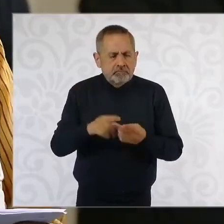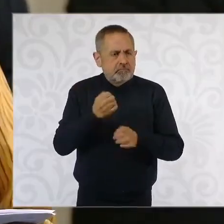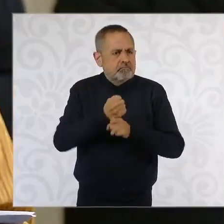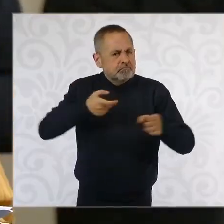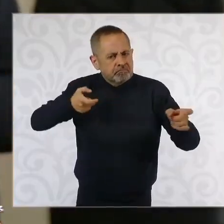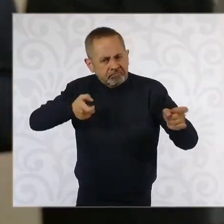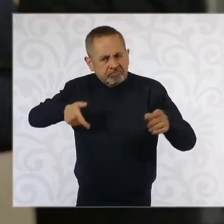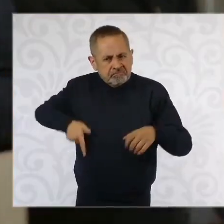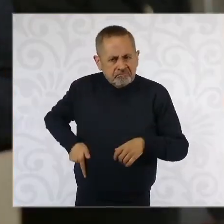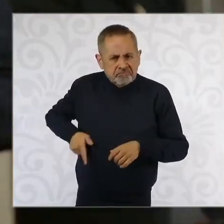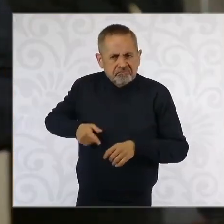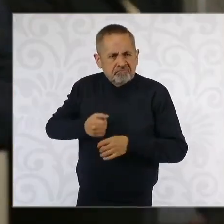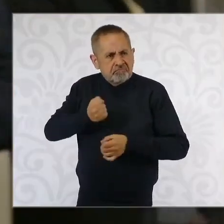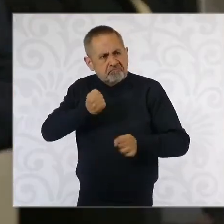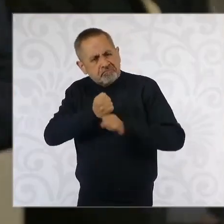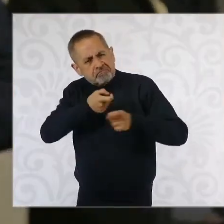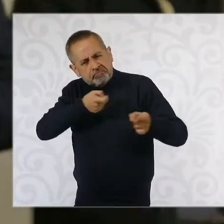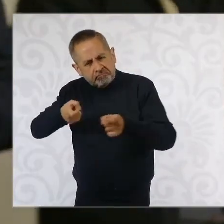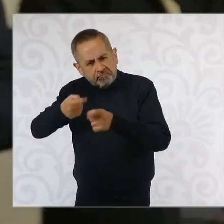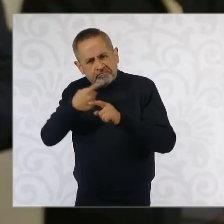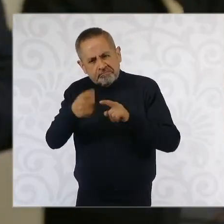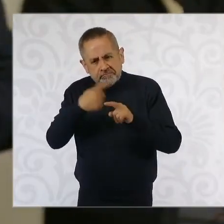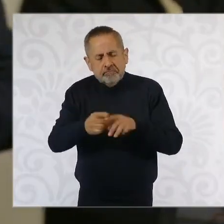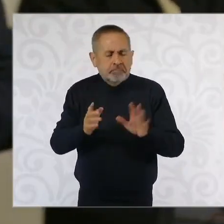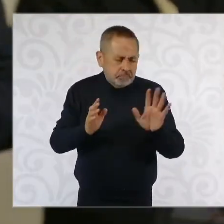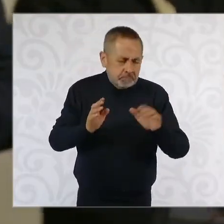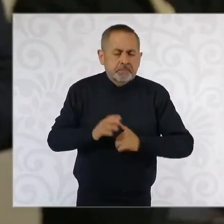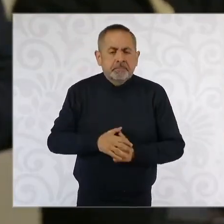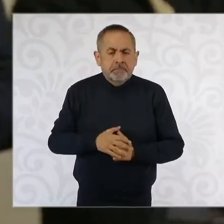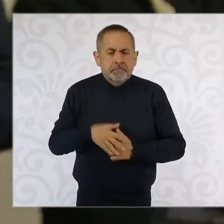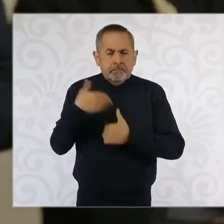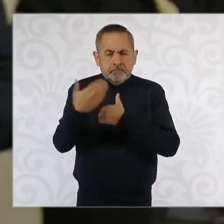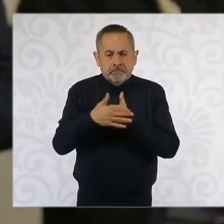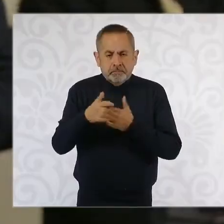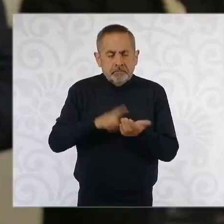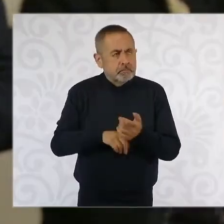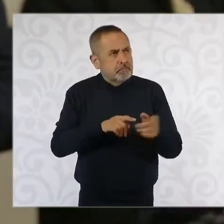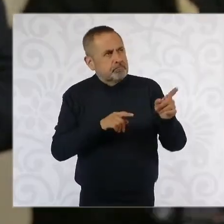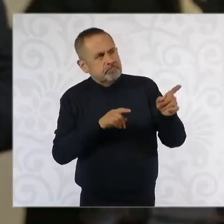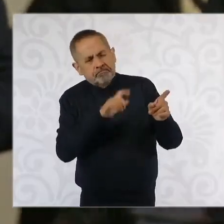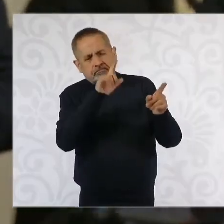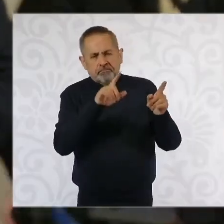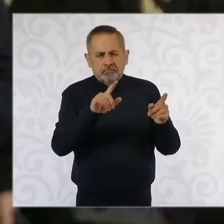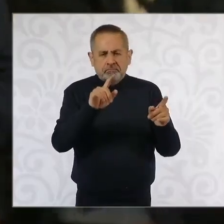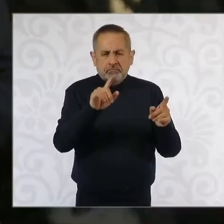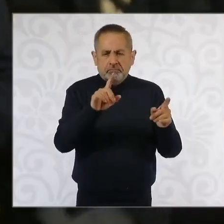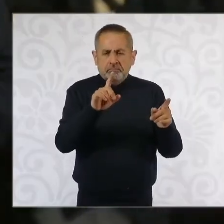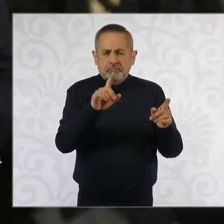se reúna de inmediato con el Donald Trump para tratar este asunto personal presidenta lo tiene